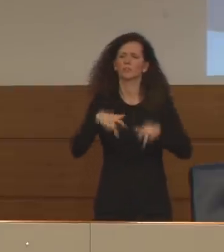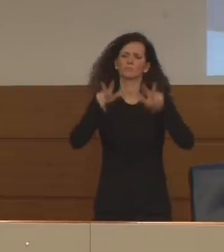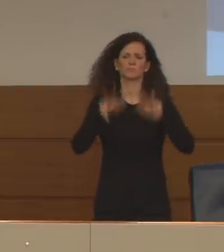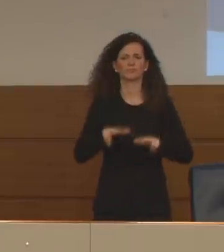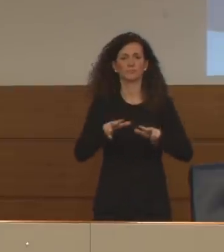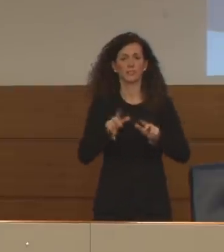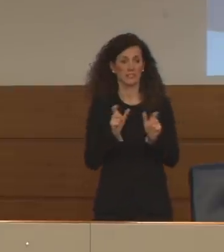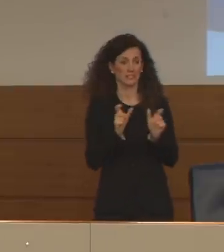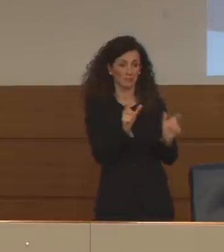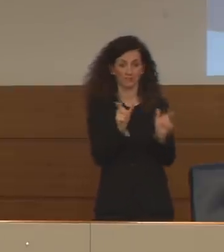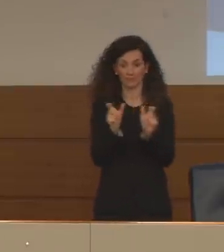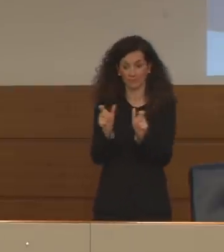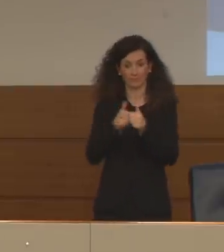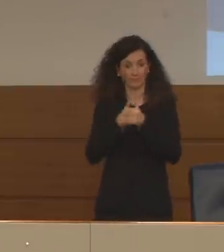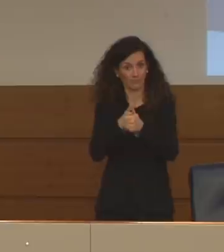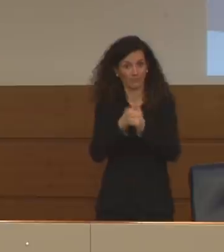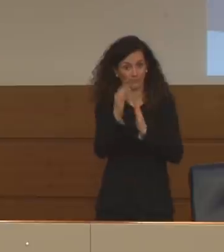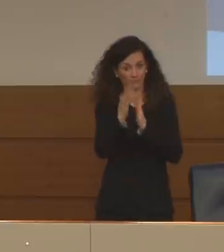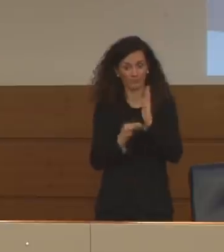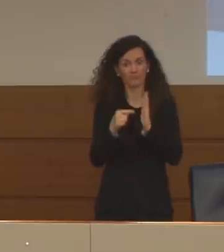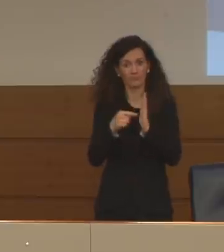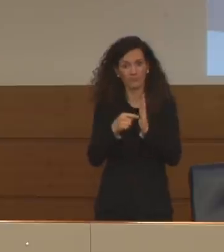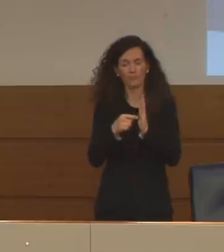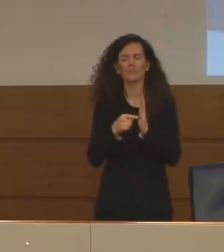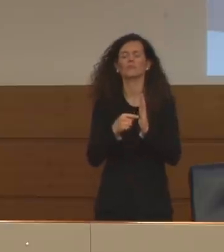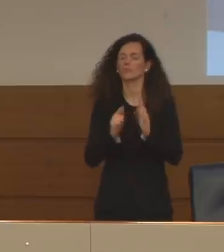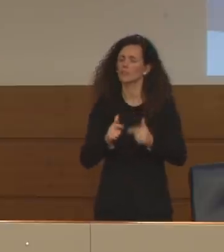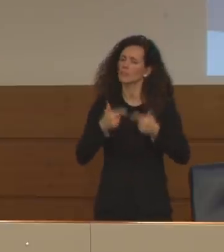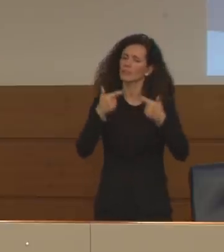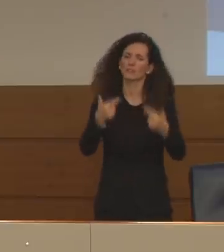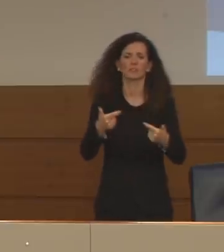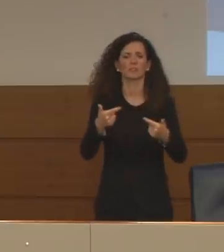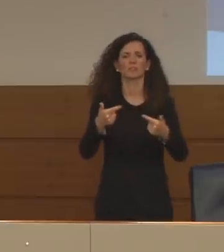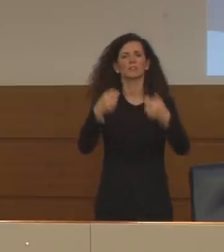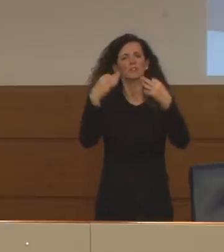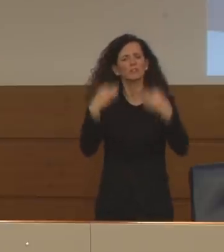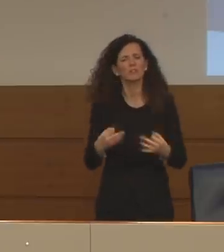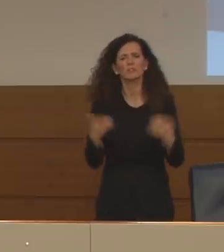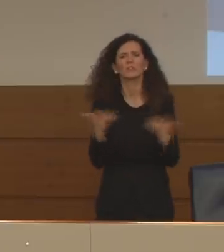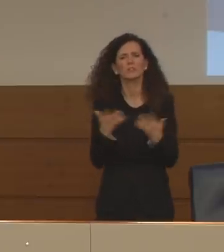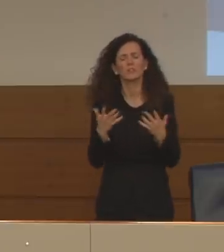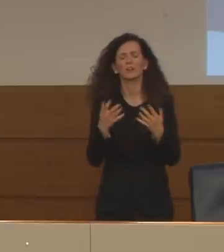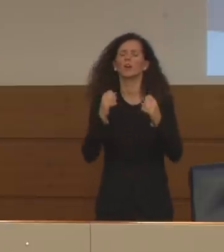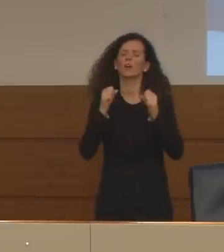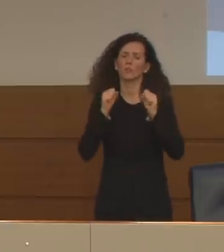prese danno sicuramente garanzia di ottenere quello che era risultato che